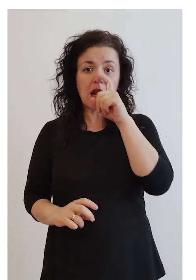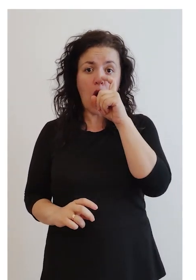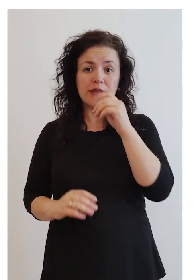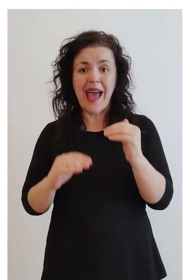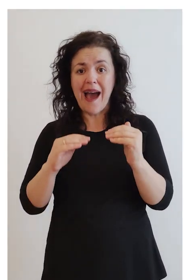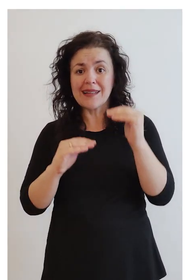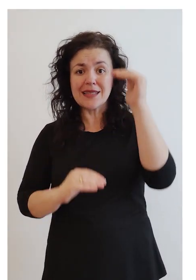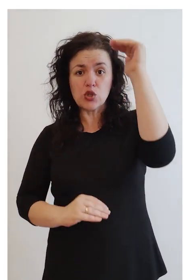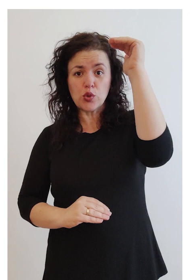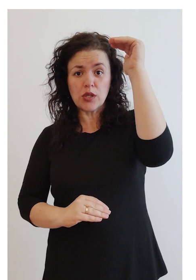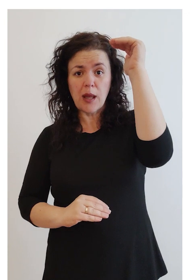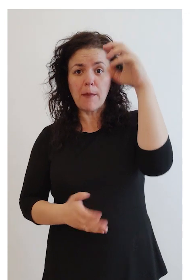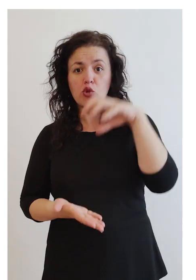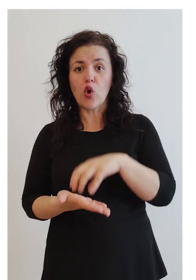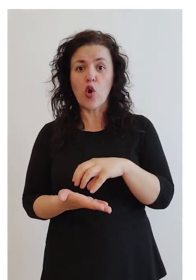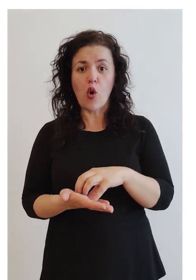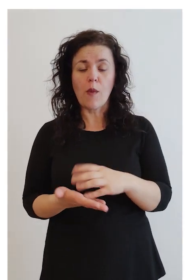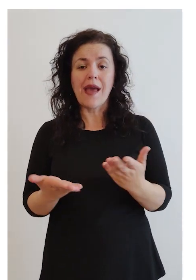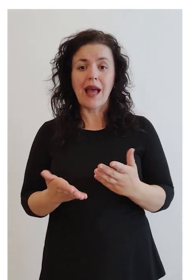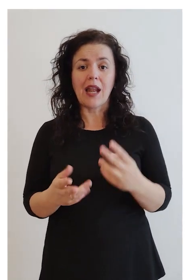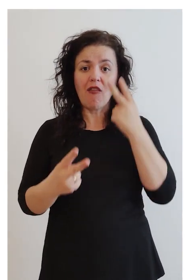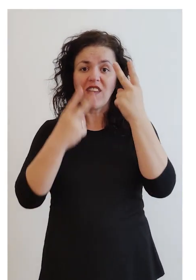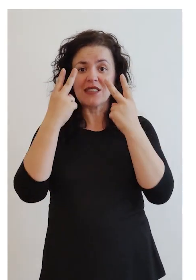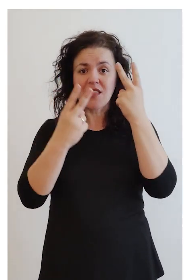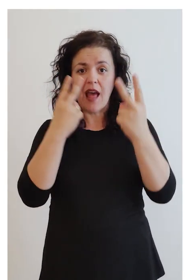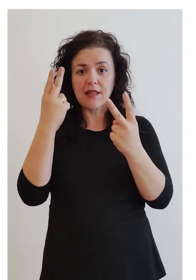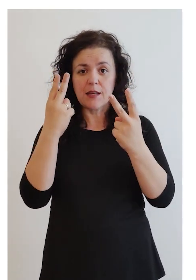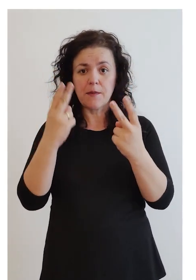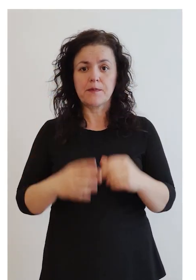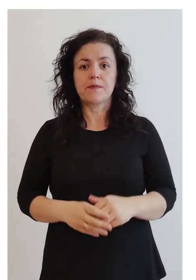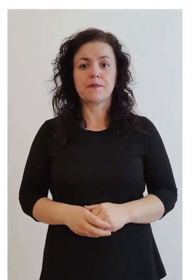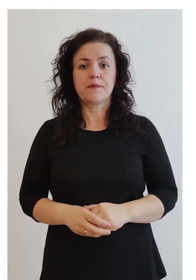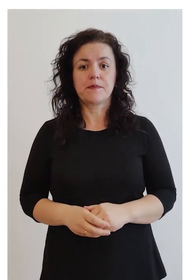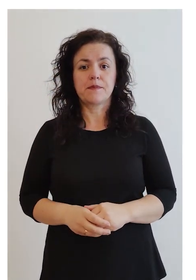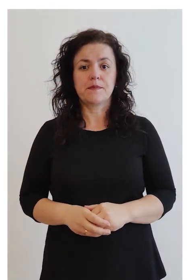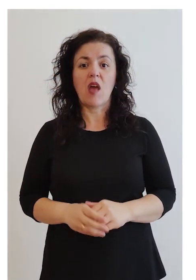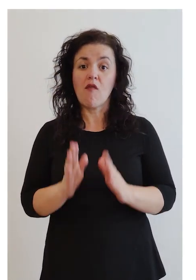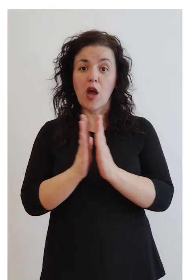Vă rugăm să verificați și arsurile solare și protecția solară.